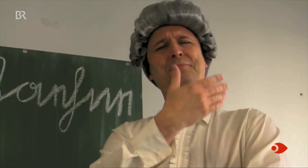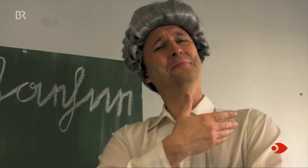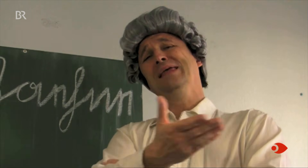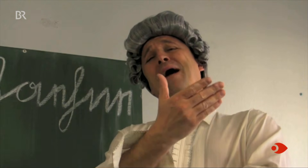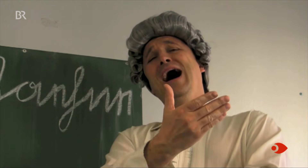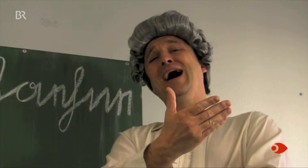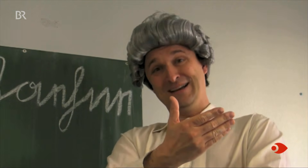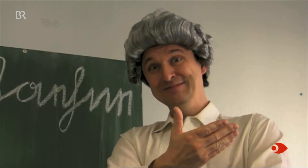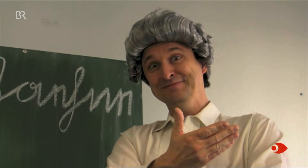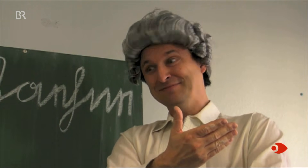Prima!